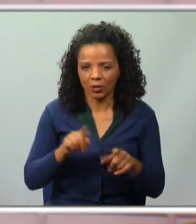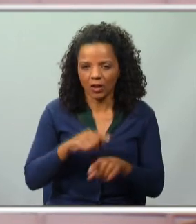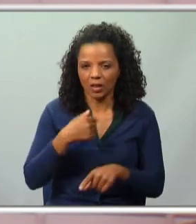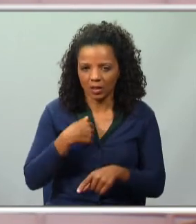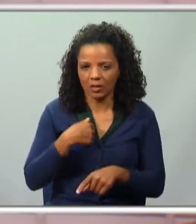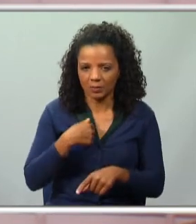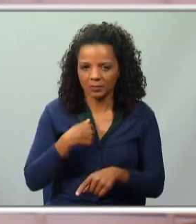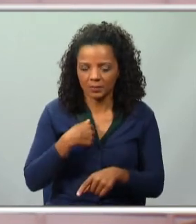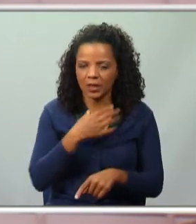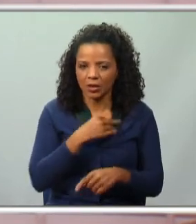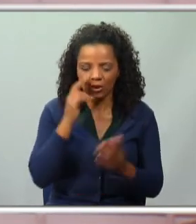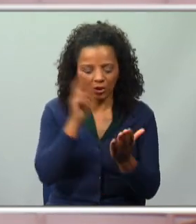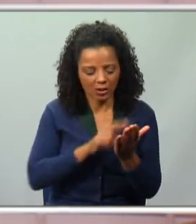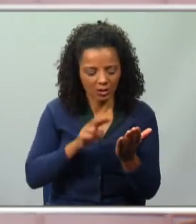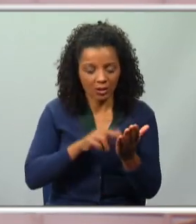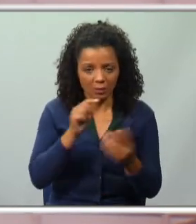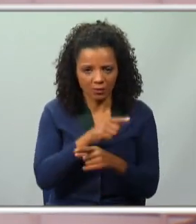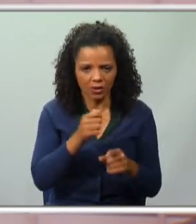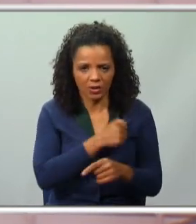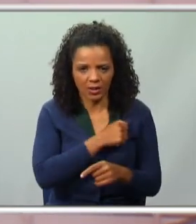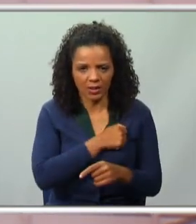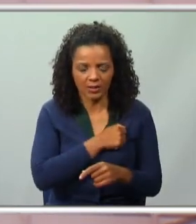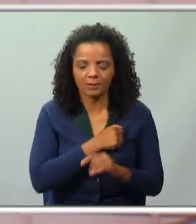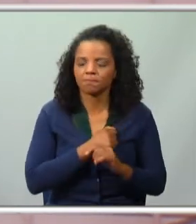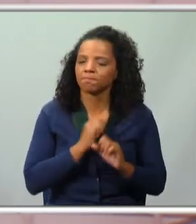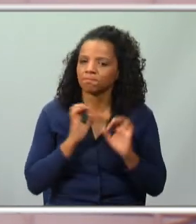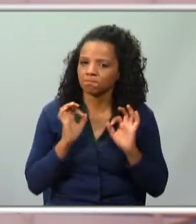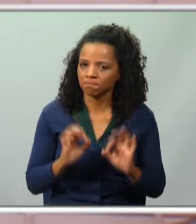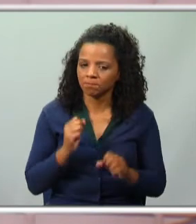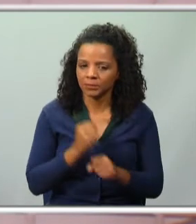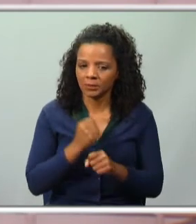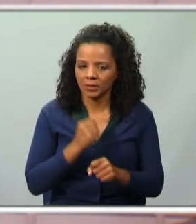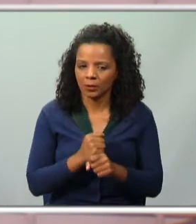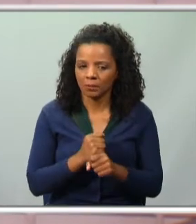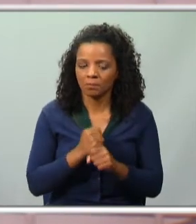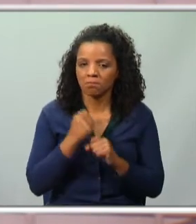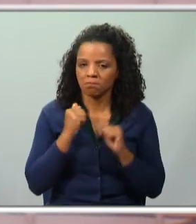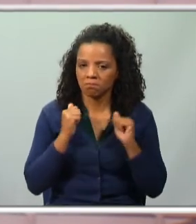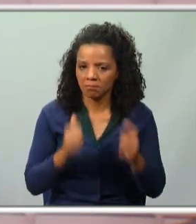e como vocês aí em casa também muito bem trabalharam muito bem eu vou agora 你在家裡怎麼樣也很好工作得很好我現在要去